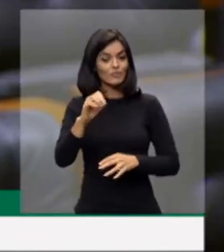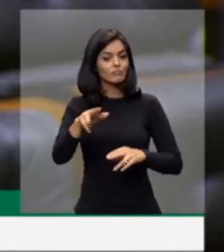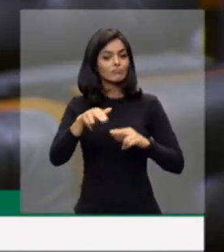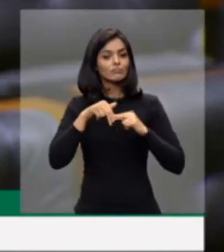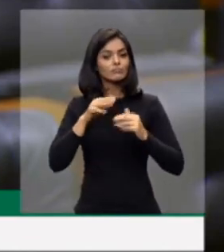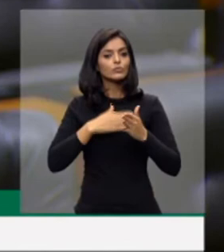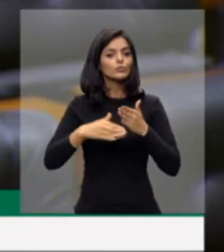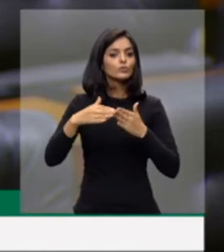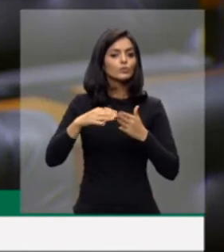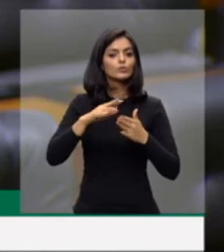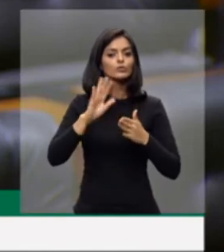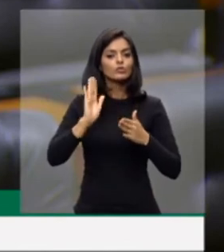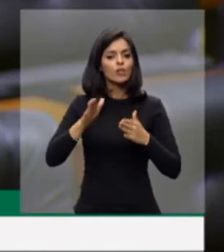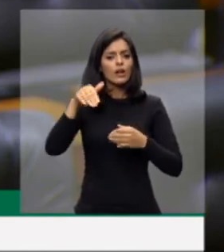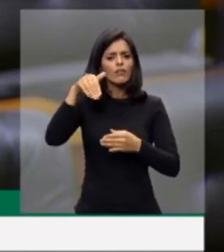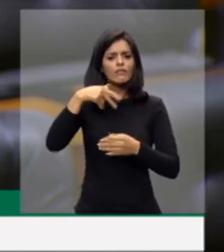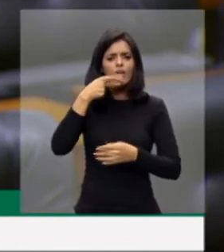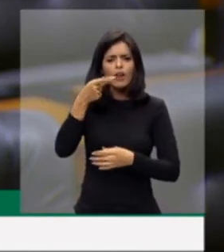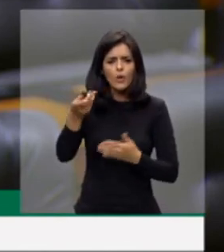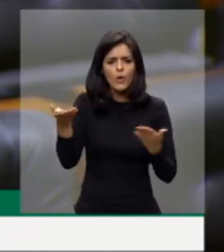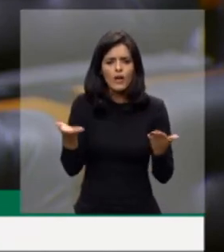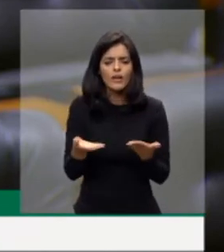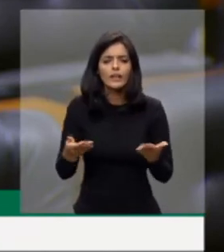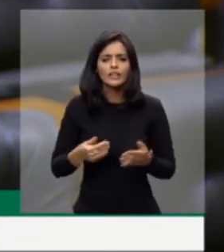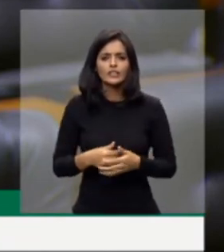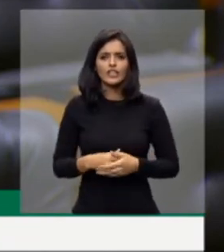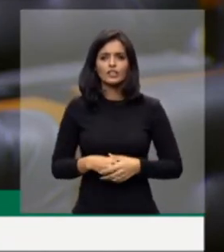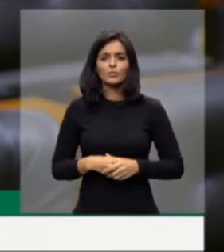[DEPUTADO]: PSB, SENHOR PRESIDENTE. PSB ORIENTA NÃO, PRESIDENTE, POR TODOS OS MOTIVOS QUE NÓS JÁ ABORDAMOS